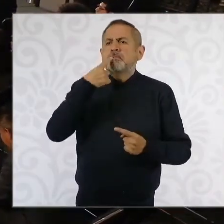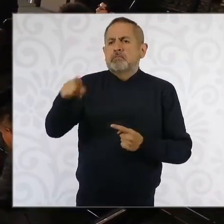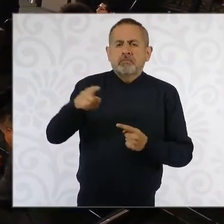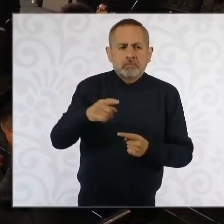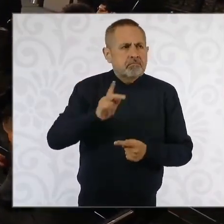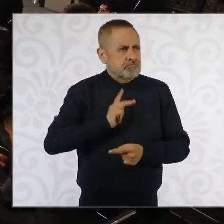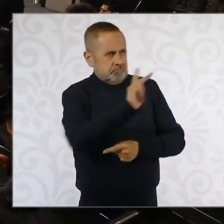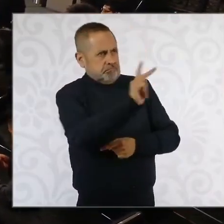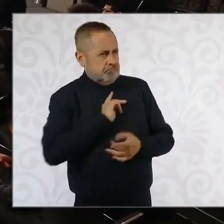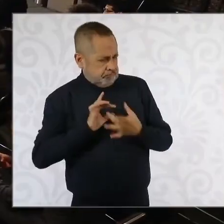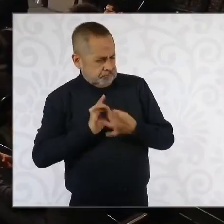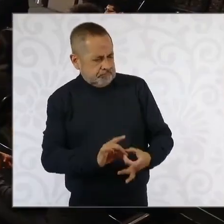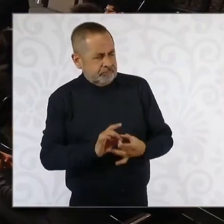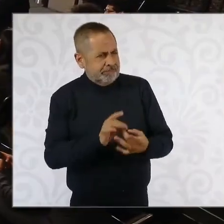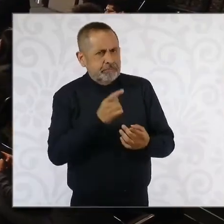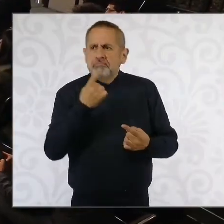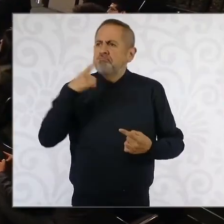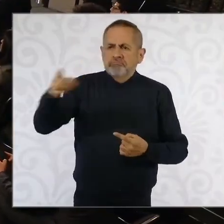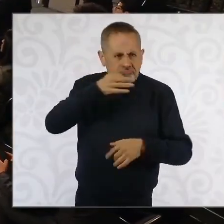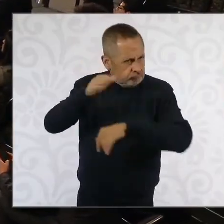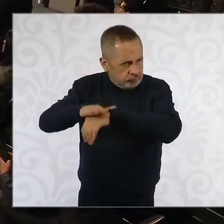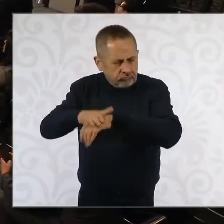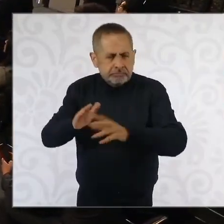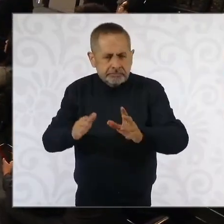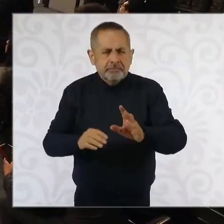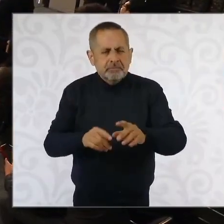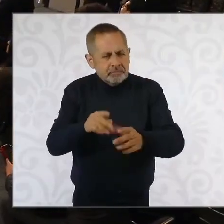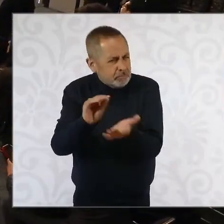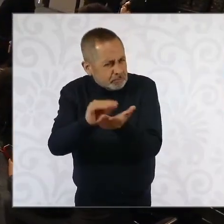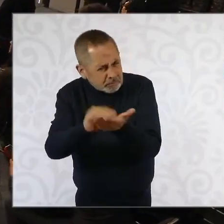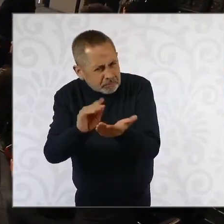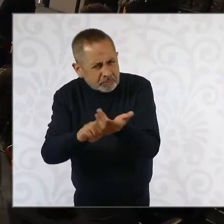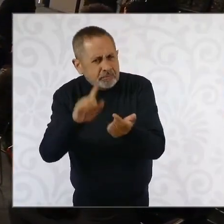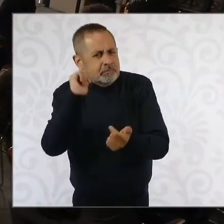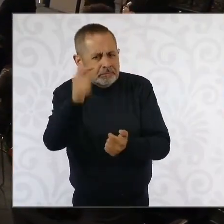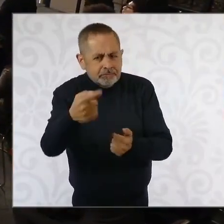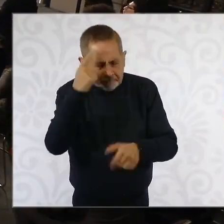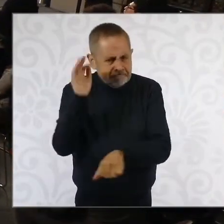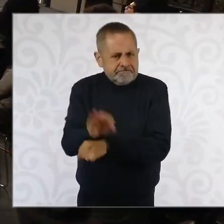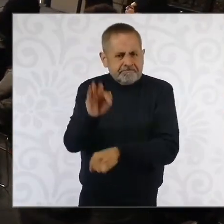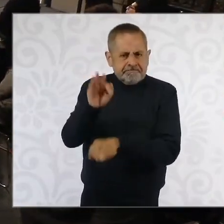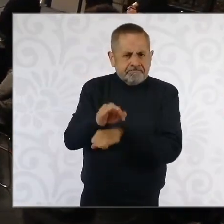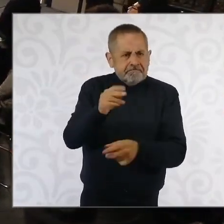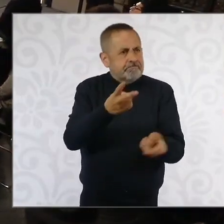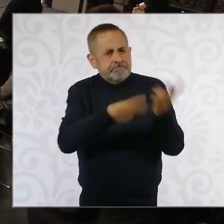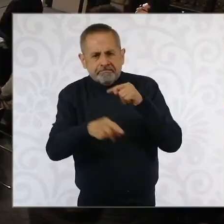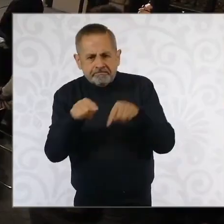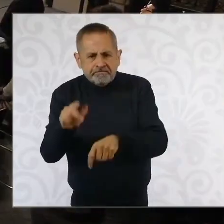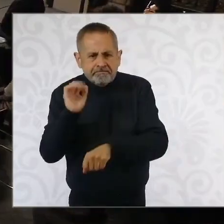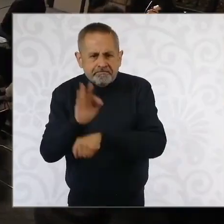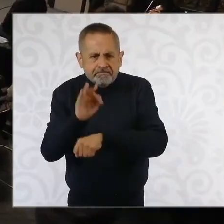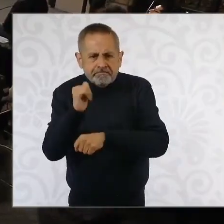si tienen ese mecanismo Y si tienen contemplado algún los teléfonos si tienen contemplado